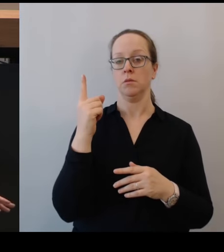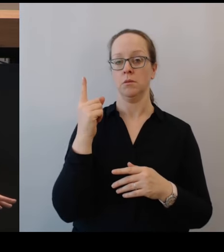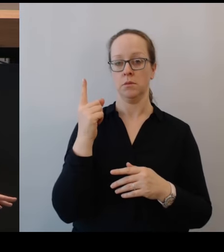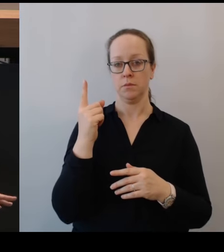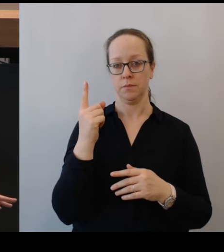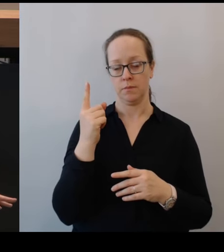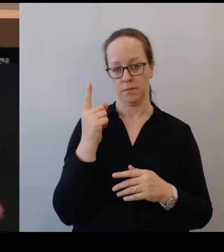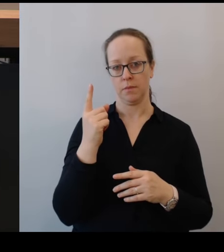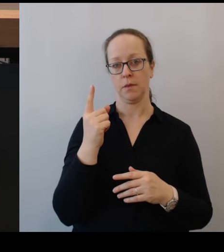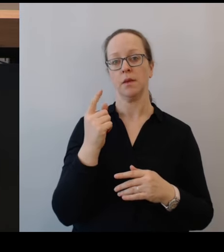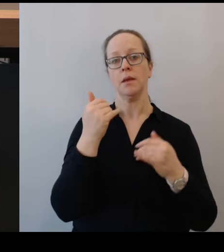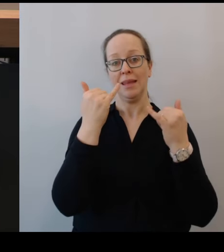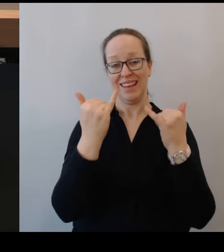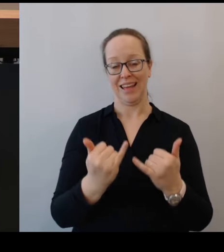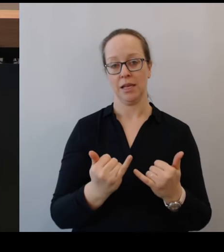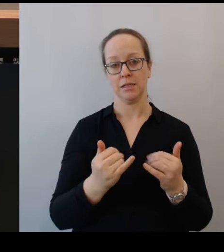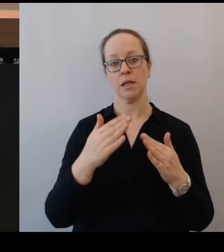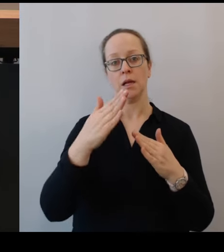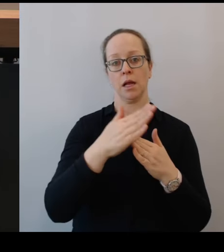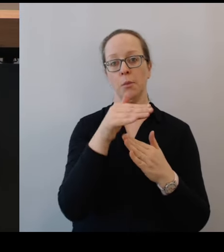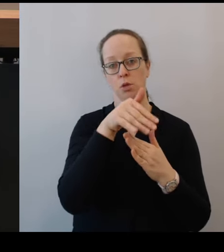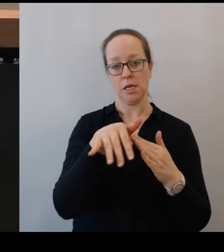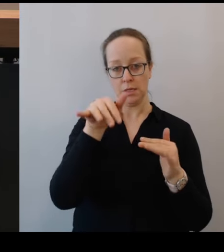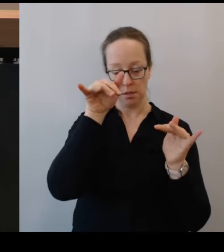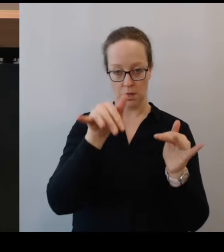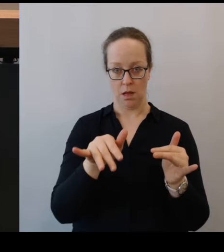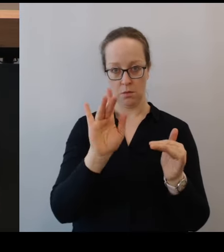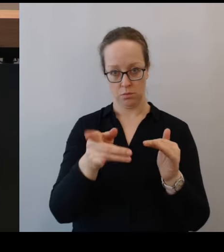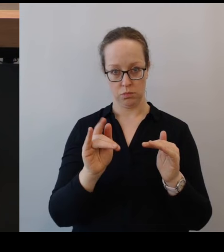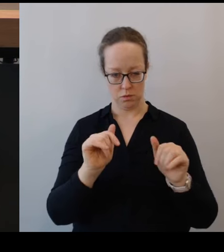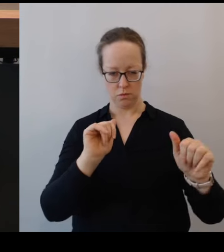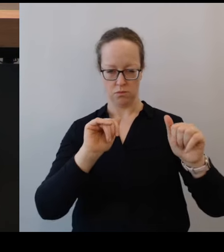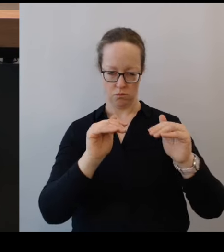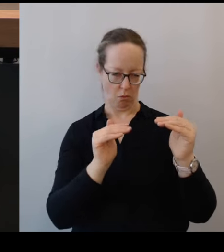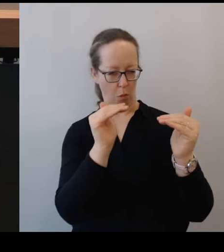Aber auch hier führen wir die Diskussion fort und werden eine